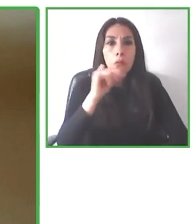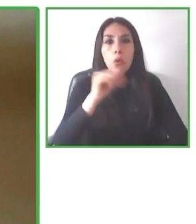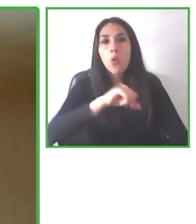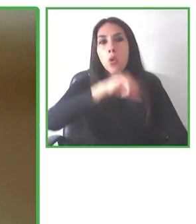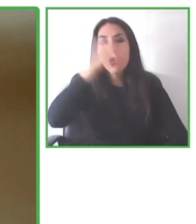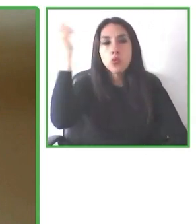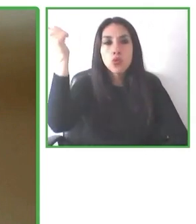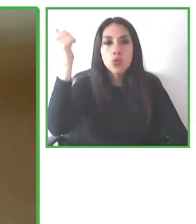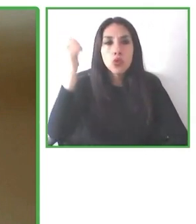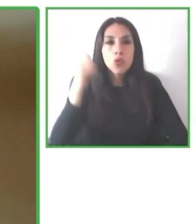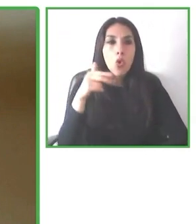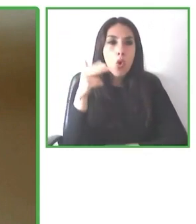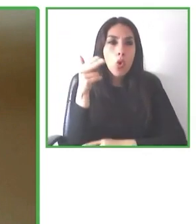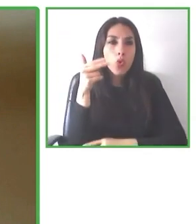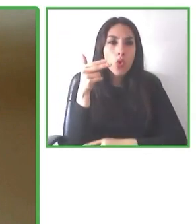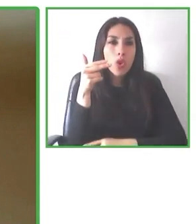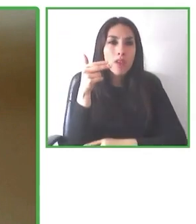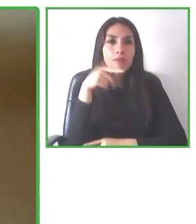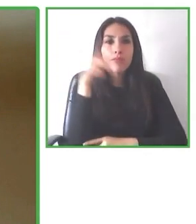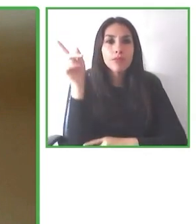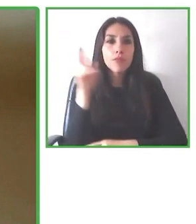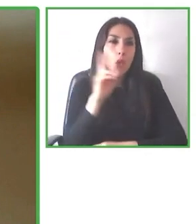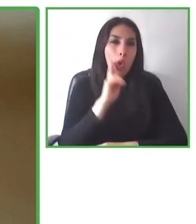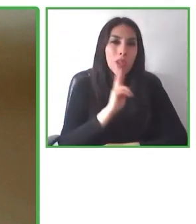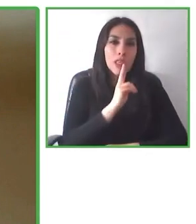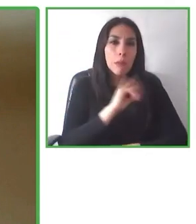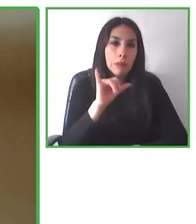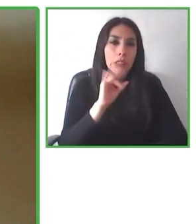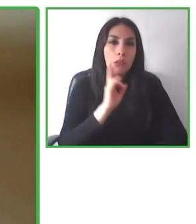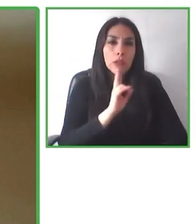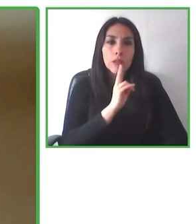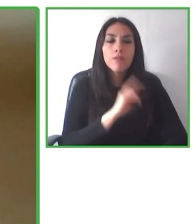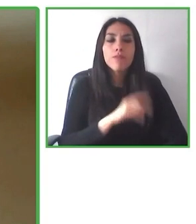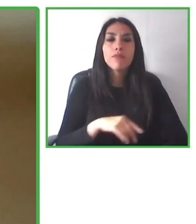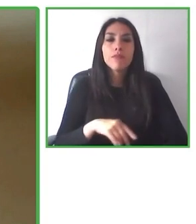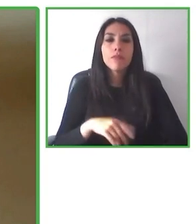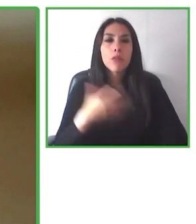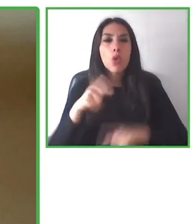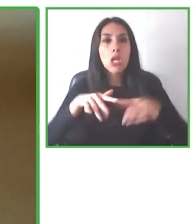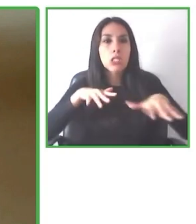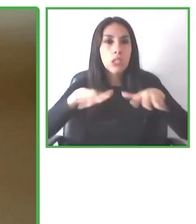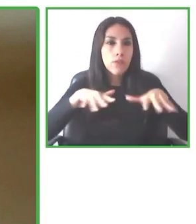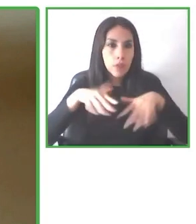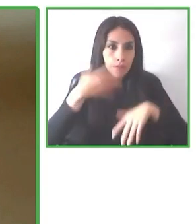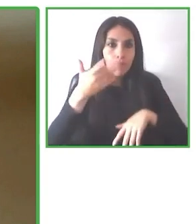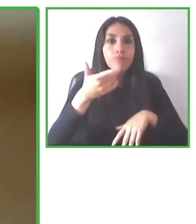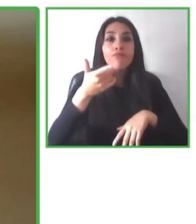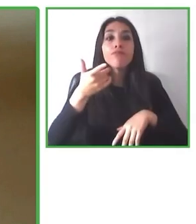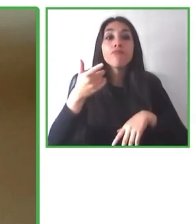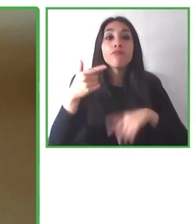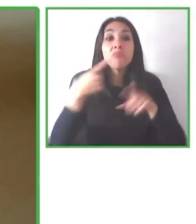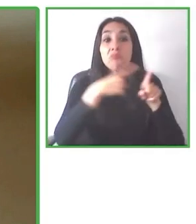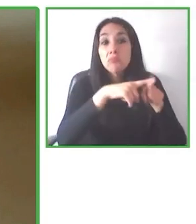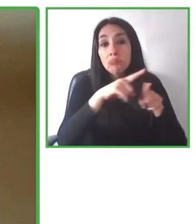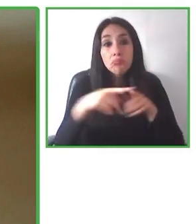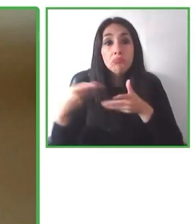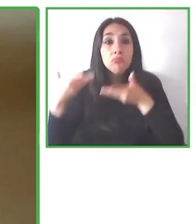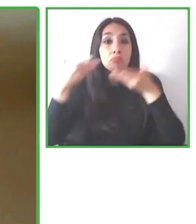ejemplo, este tour guiado que tiene un 75% de compatibilidad según lo que tú estás